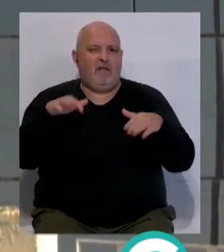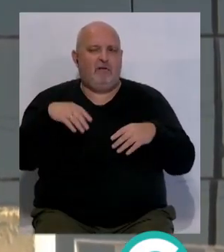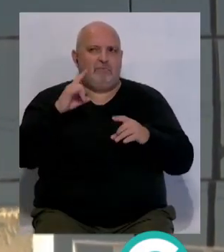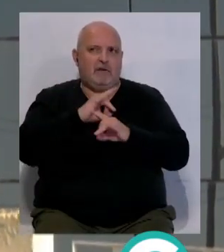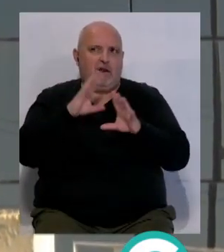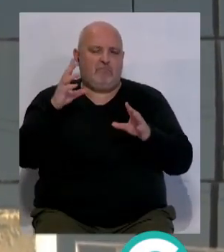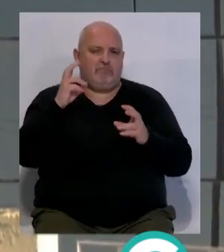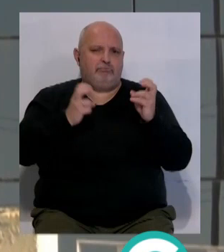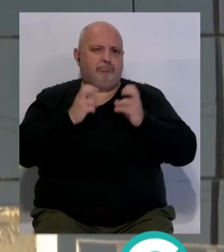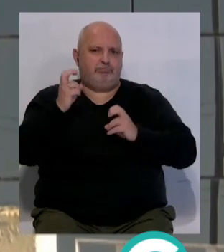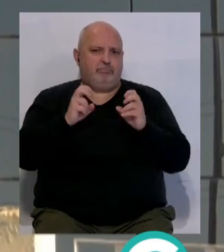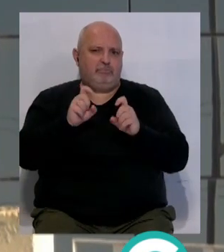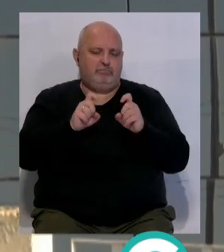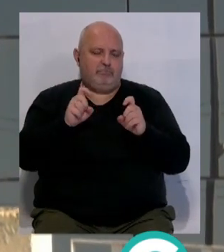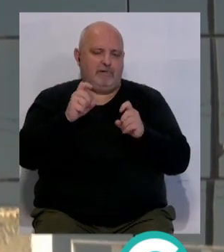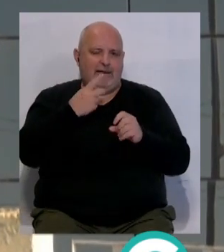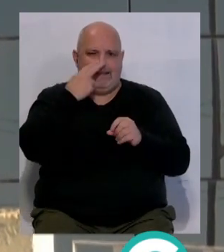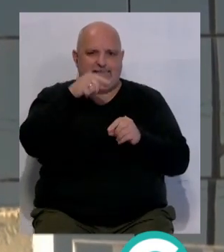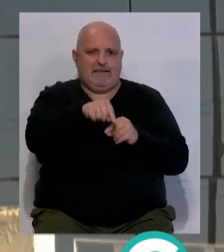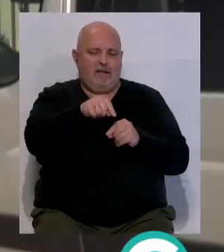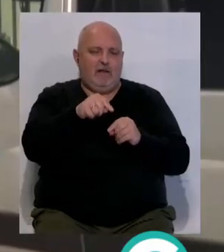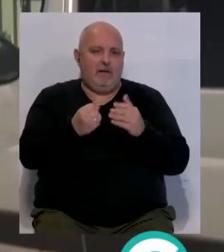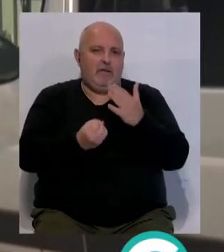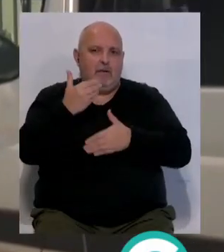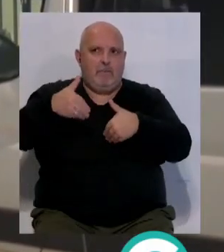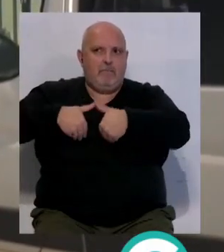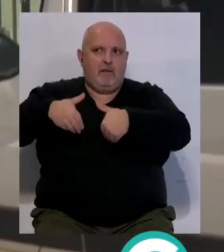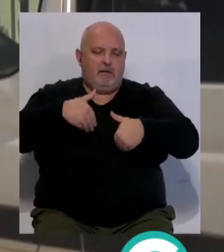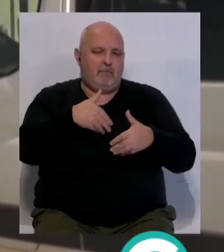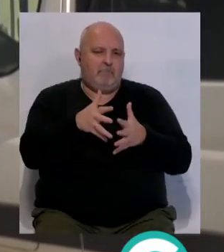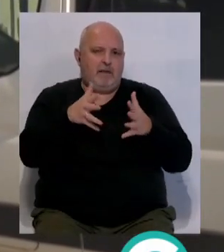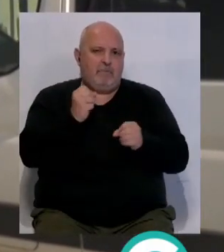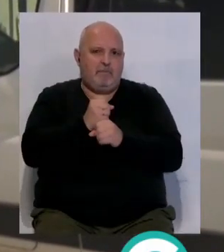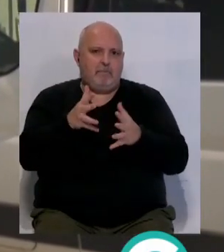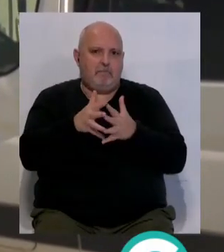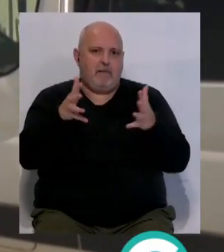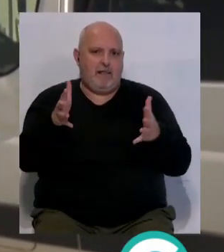para la multinacional algo que repercutirá en nuevos encargos y nuevos empleos y lo más